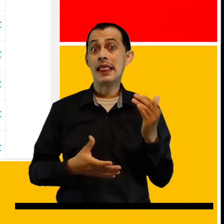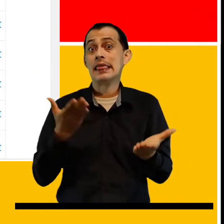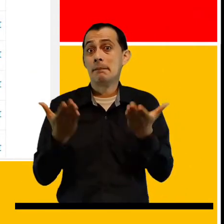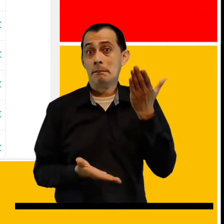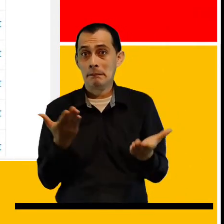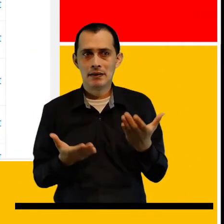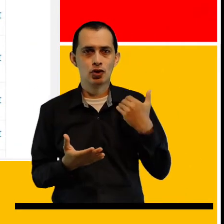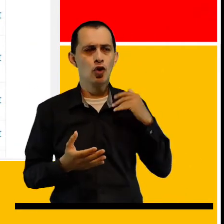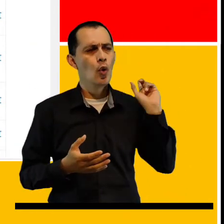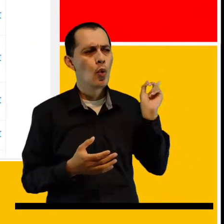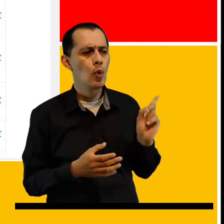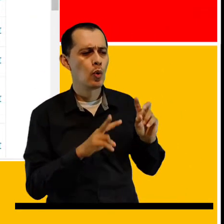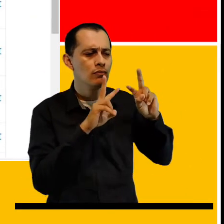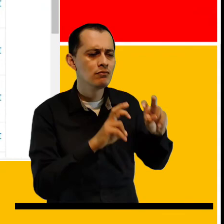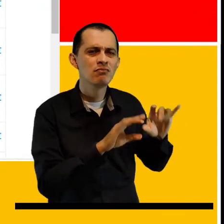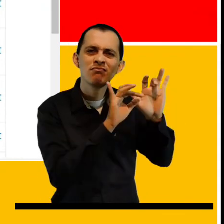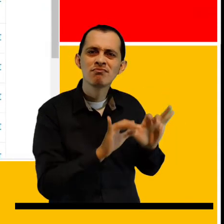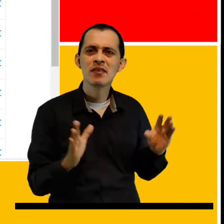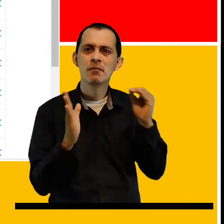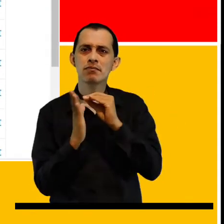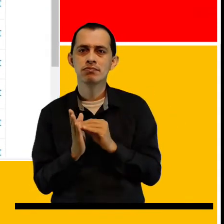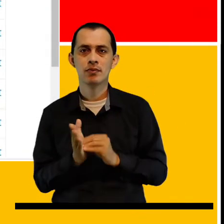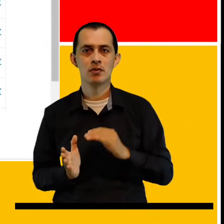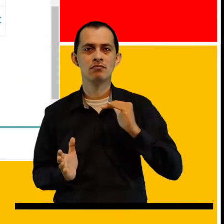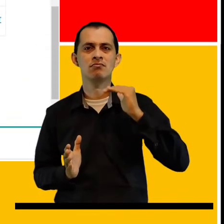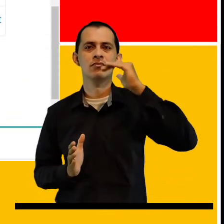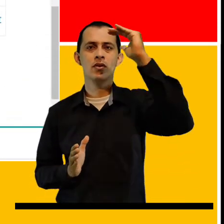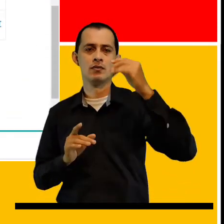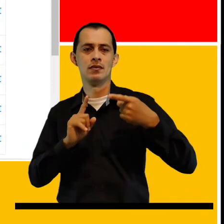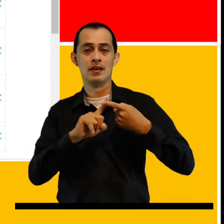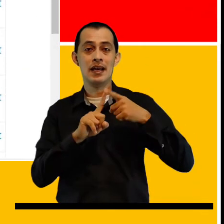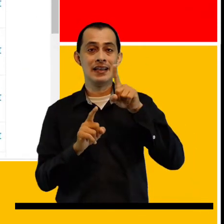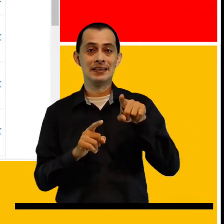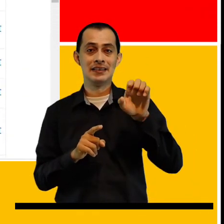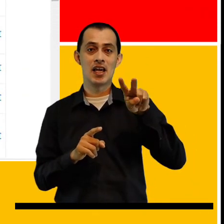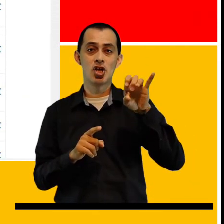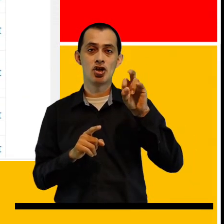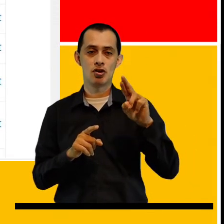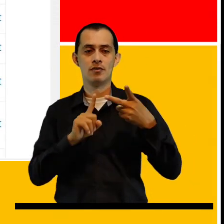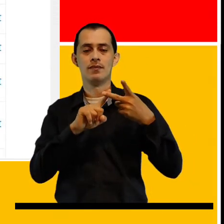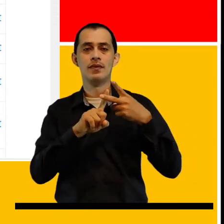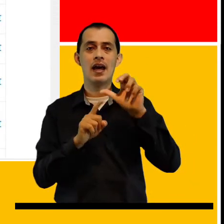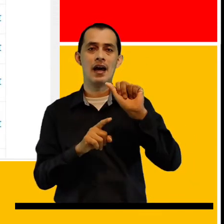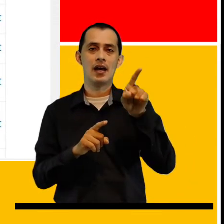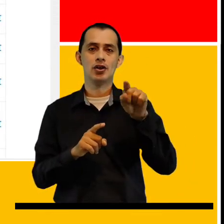los años; las categorías que existen son Senior, Asociado y Junior, de acuerdo a los